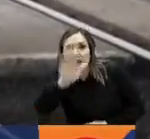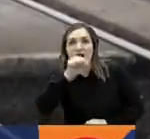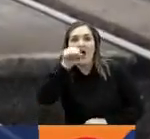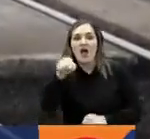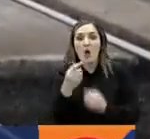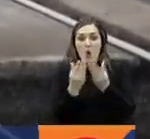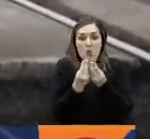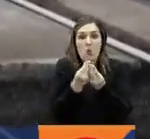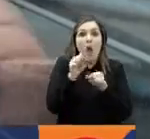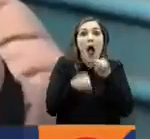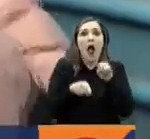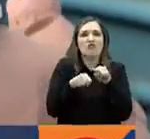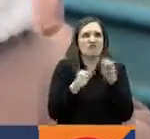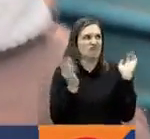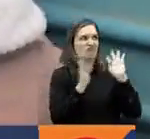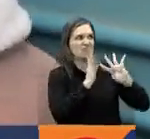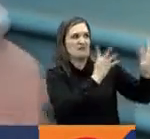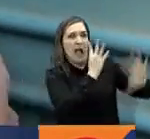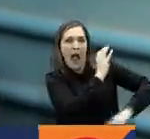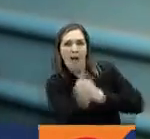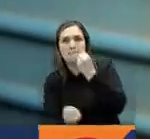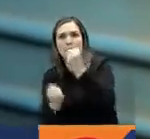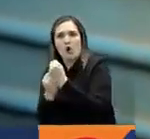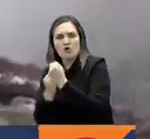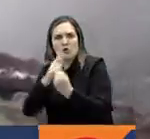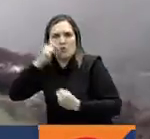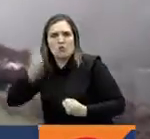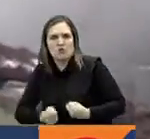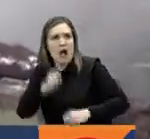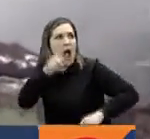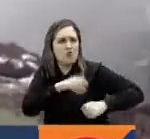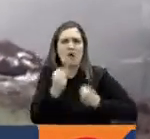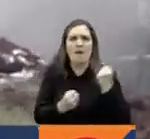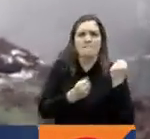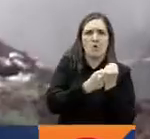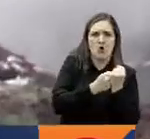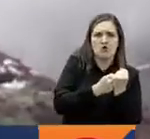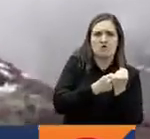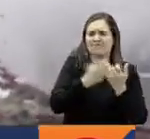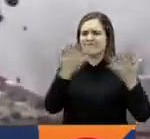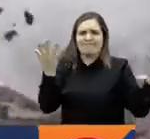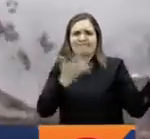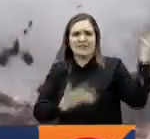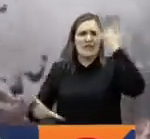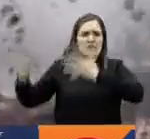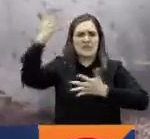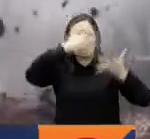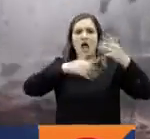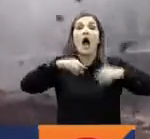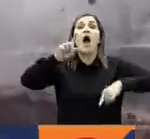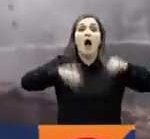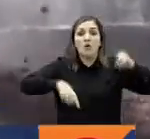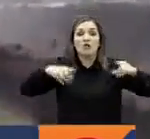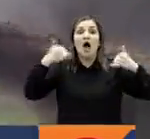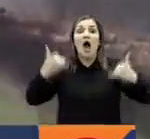MIENTRAS SE MANTIENE LAS ACTI CRANEANO ENTRE